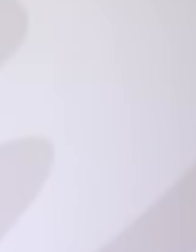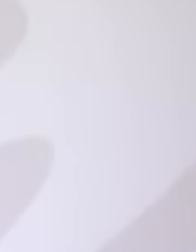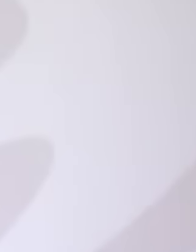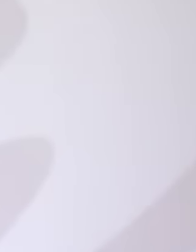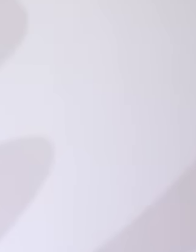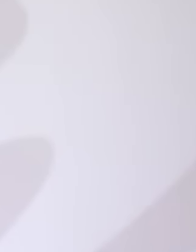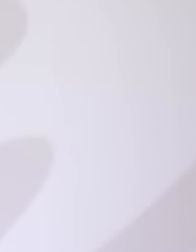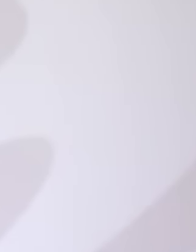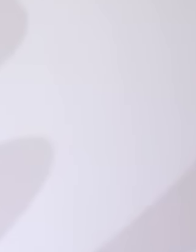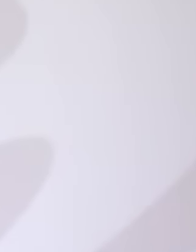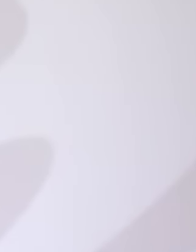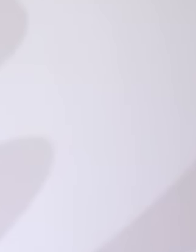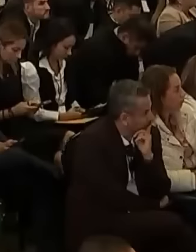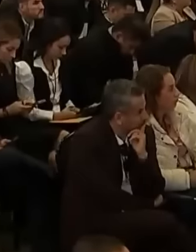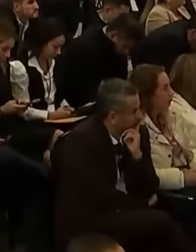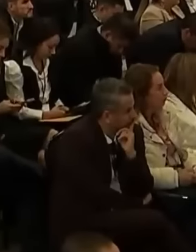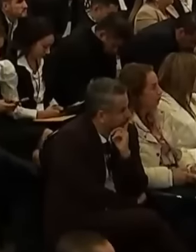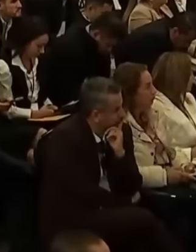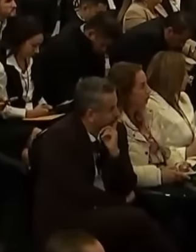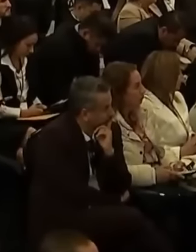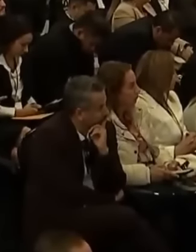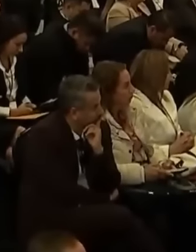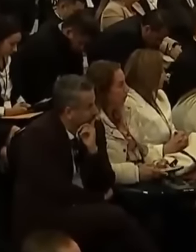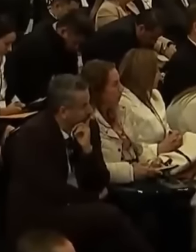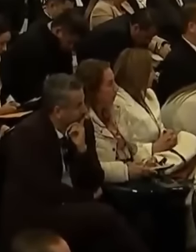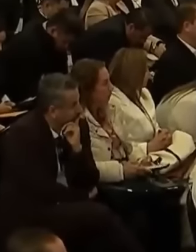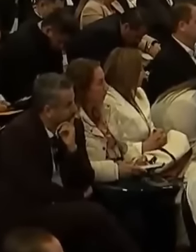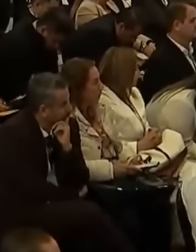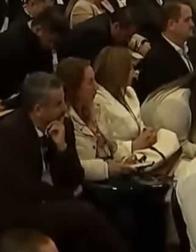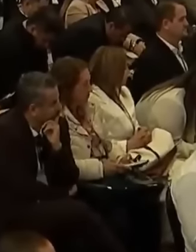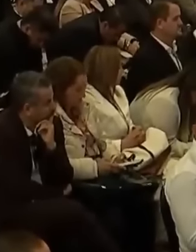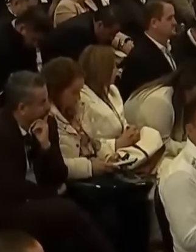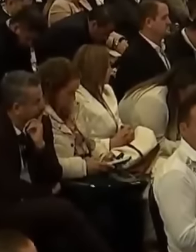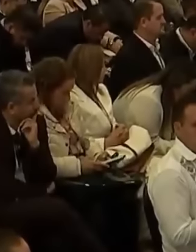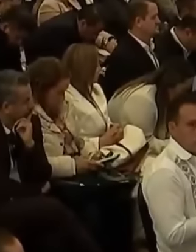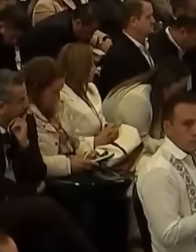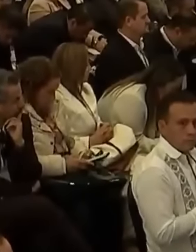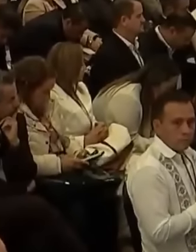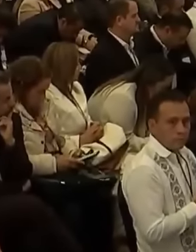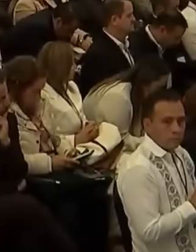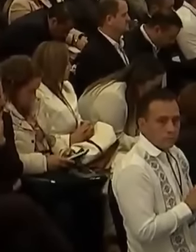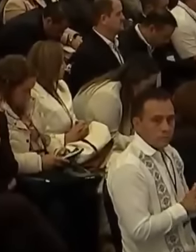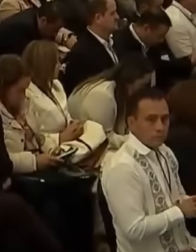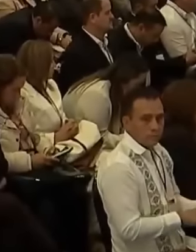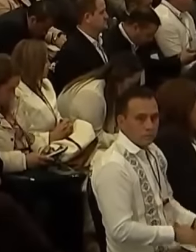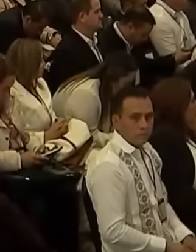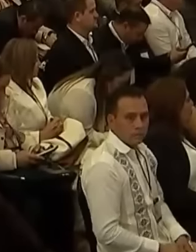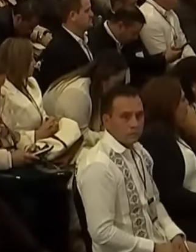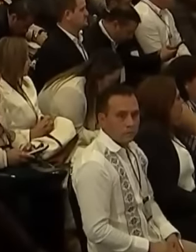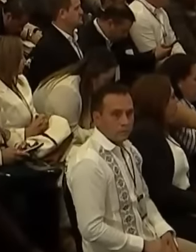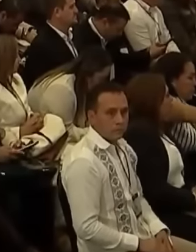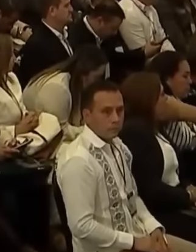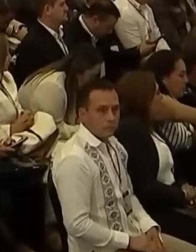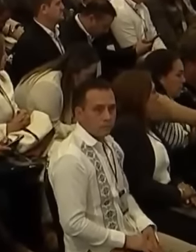el país este acto es un acto histórico como aquí ya se ha dicho hoy nos reunimos los tres